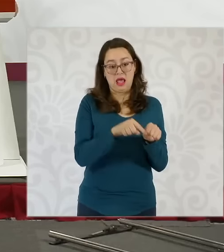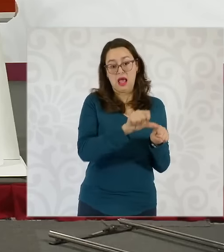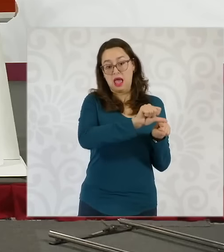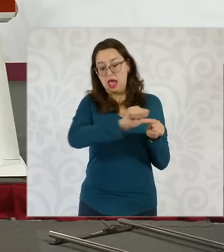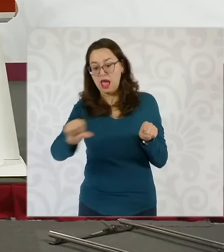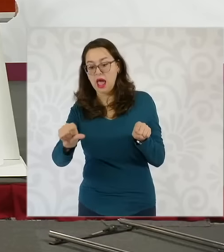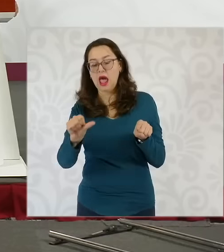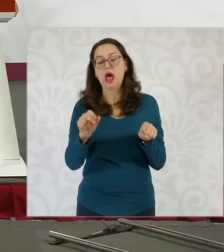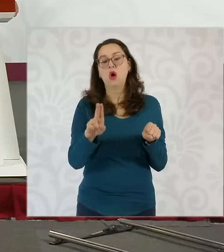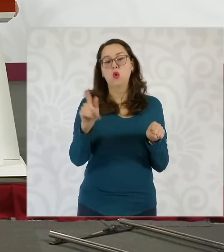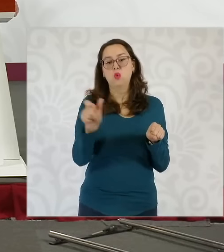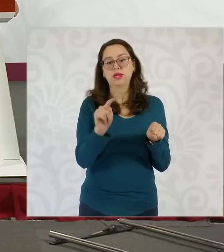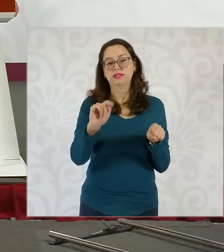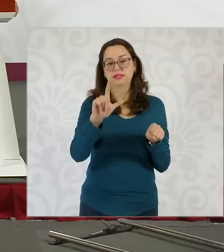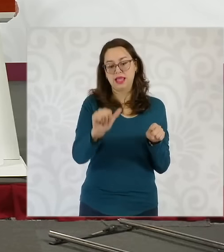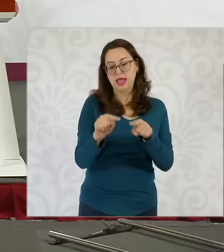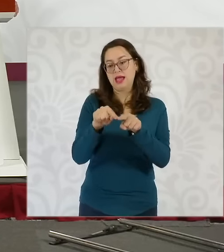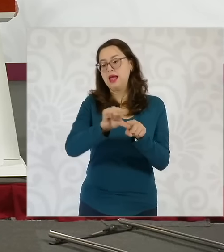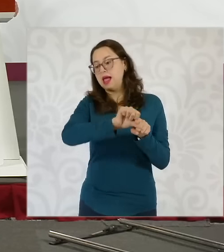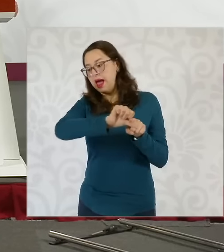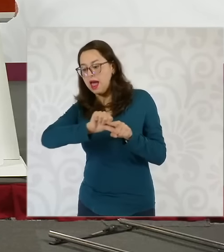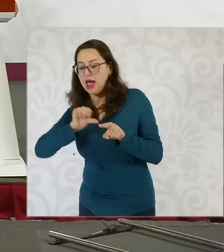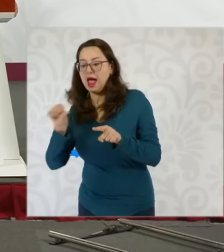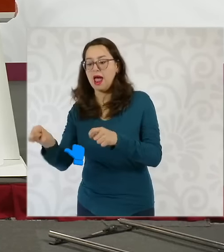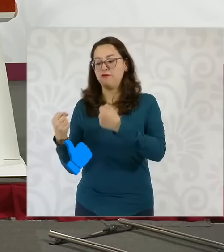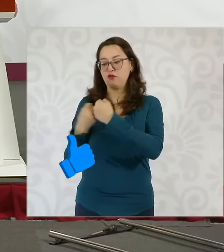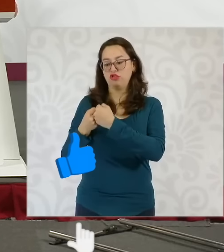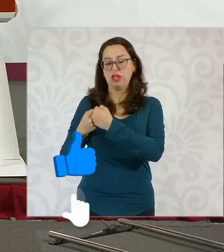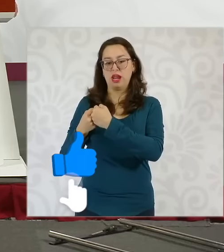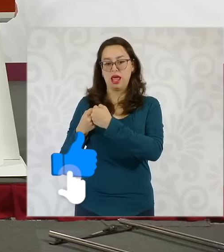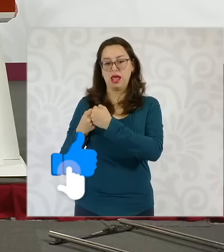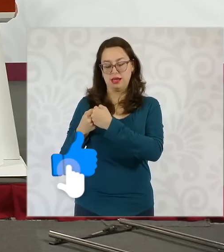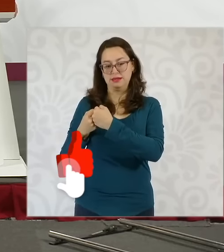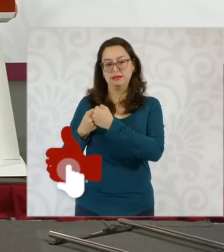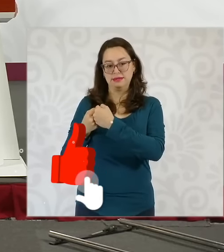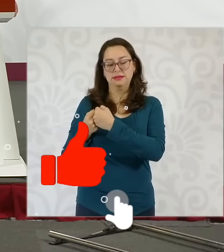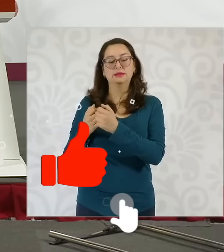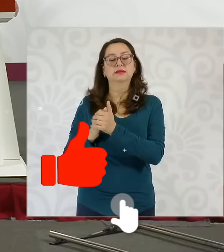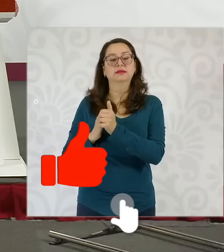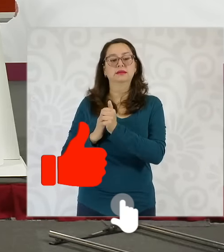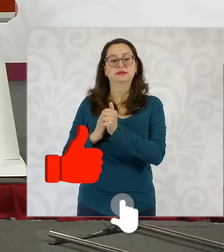de Hixla y el tramo tres de Hixla a la frontera de de nuestro país tenemos un avance general de